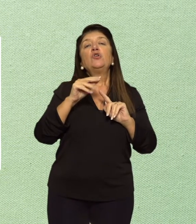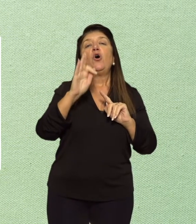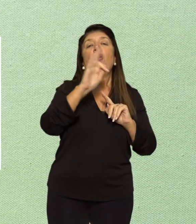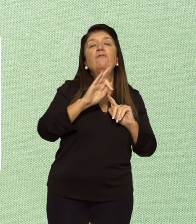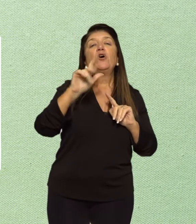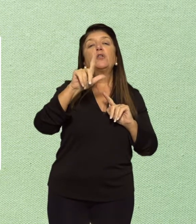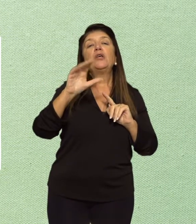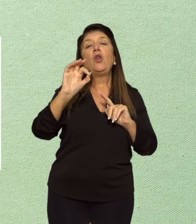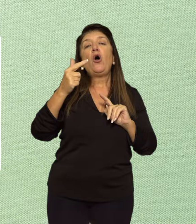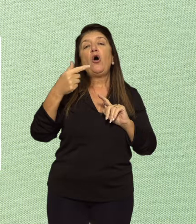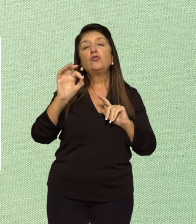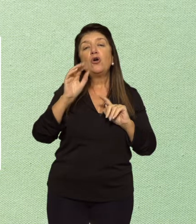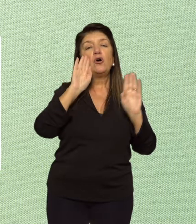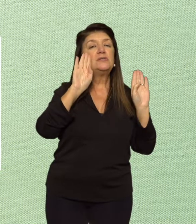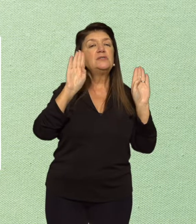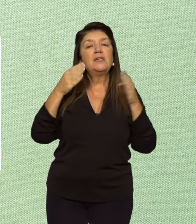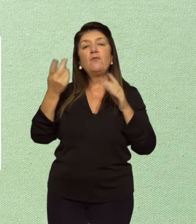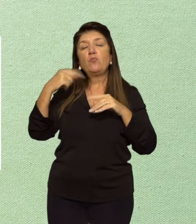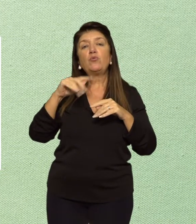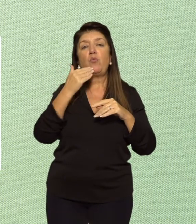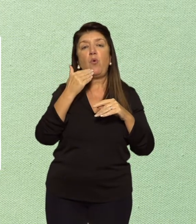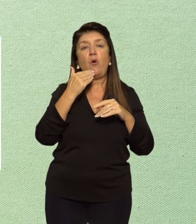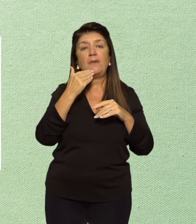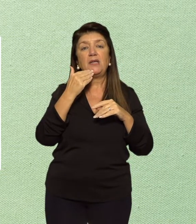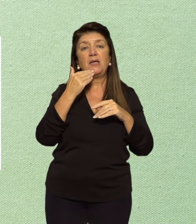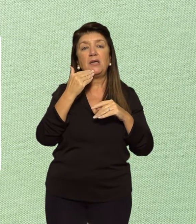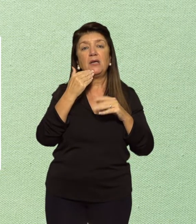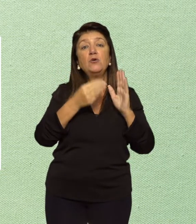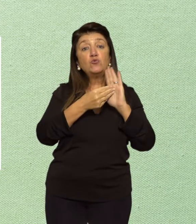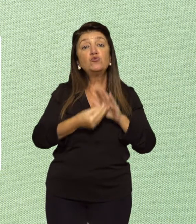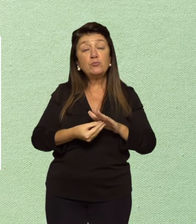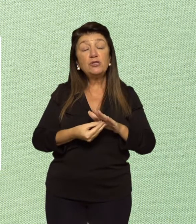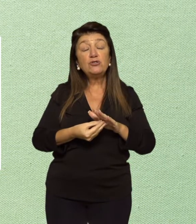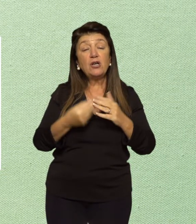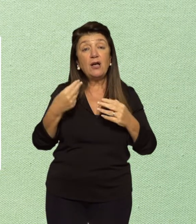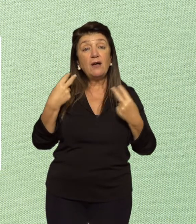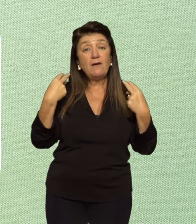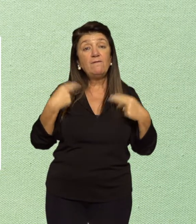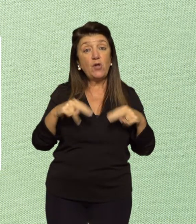che vivono situazioni di violenza. Vogliamo dire insomma se c'è un motivo specifico, è una scelta